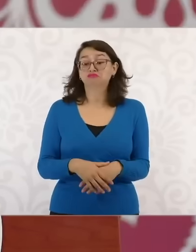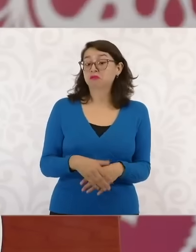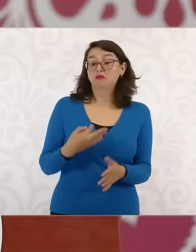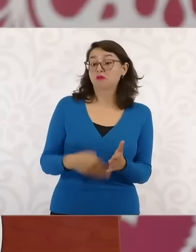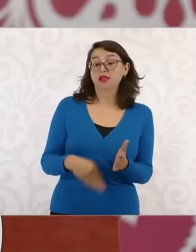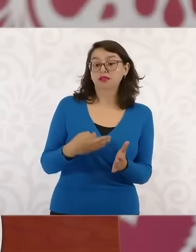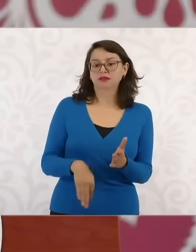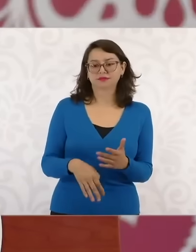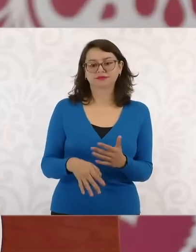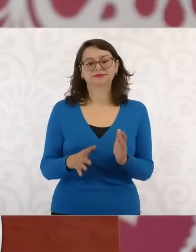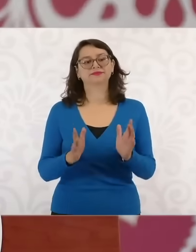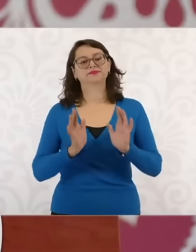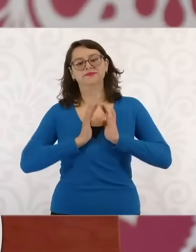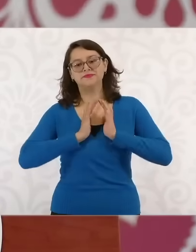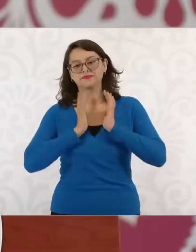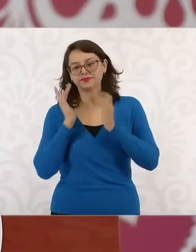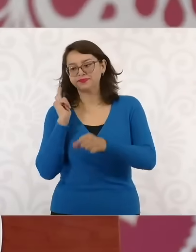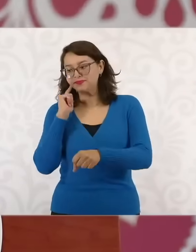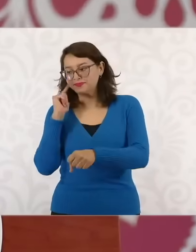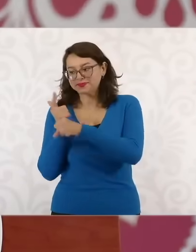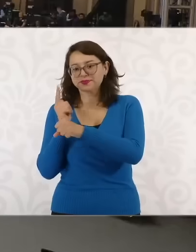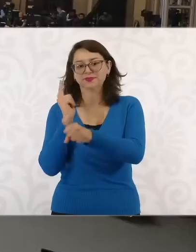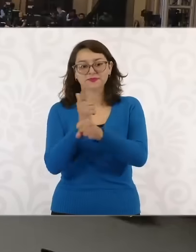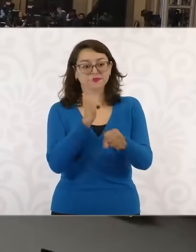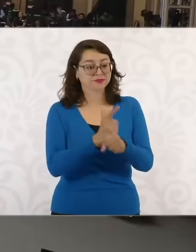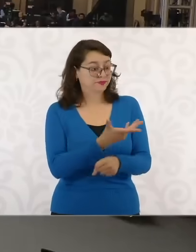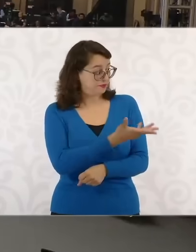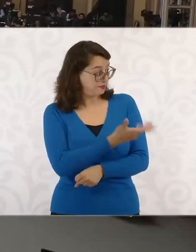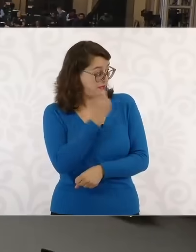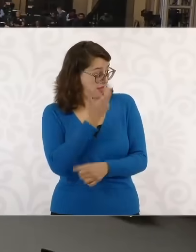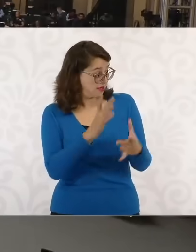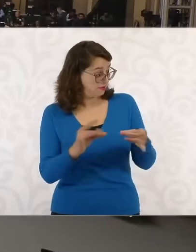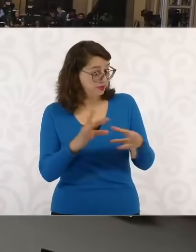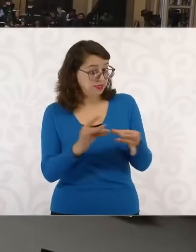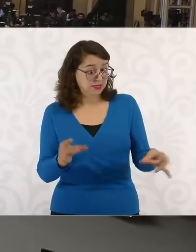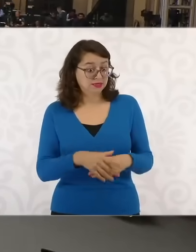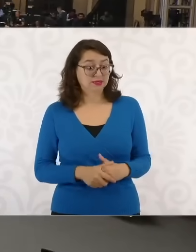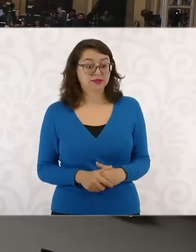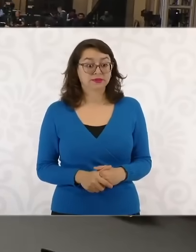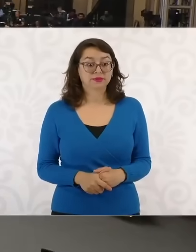Entonces todo ese trabajo, no sé quién quiera comentar sobre eso.